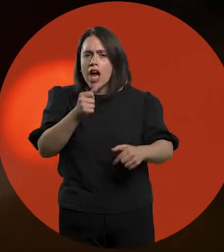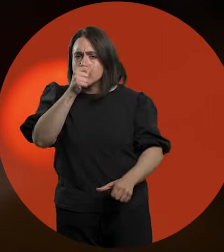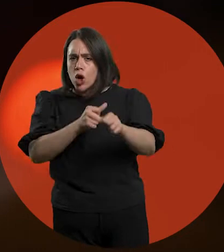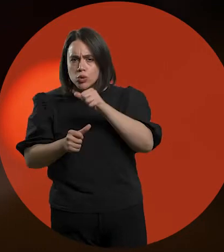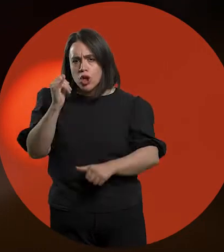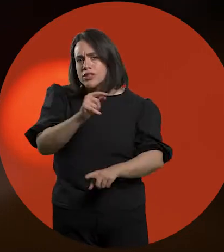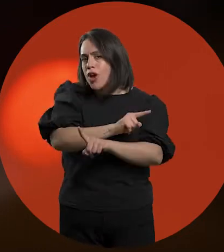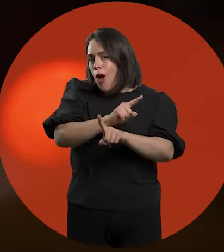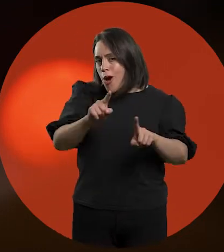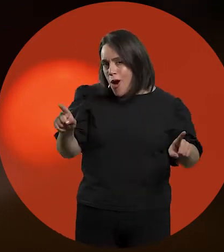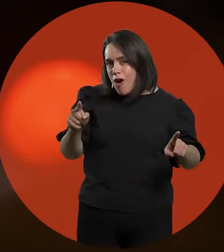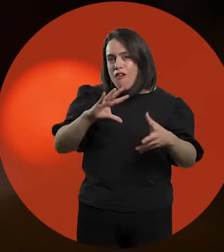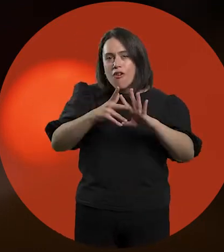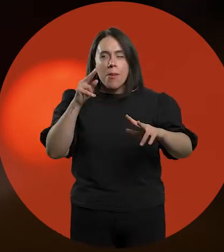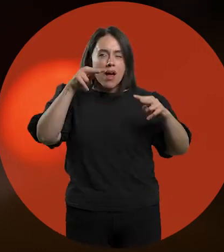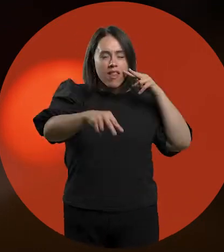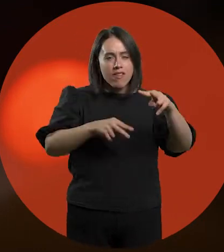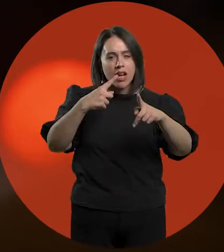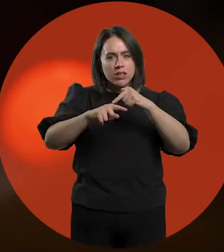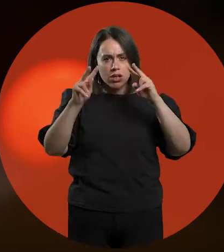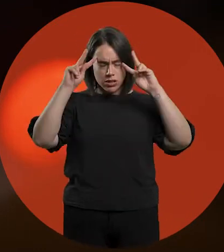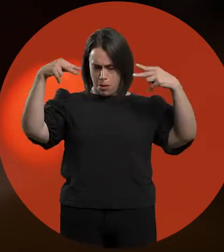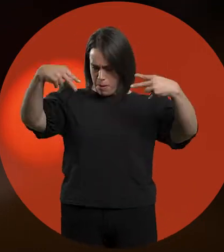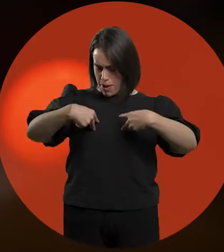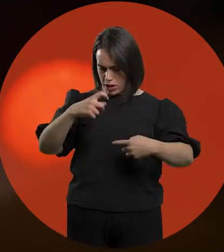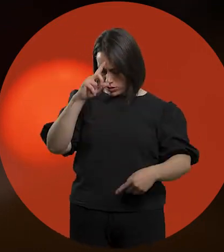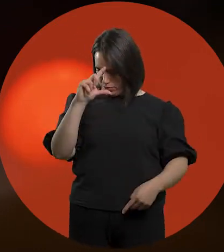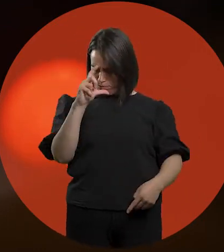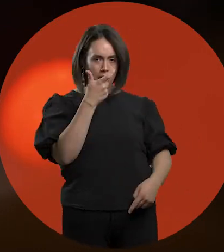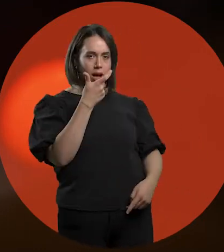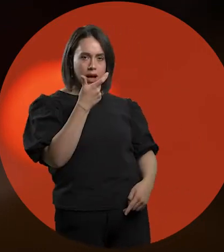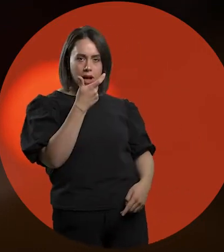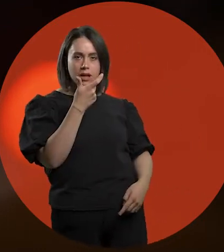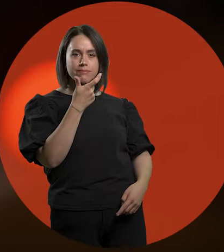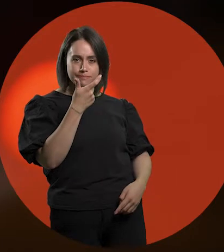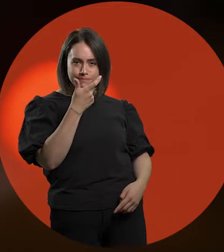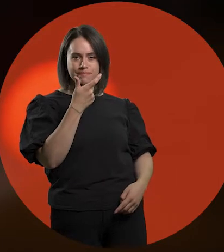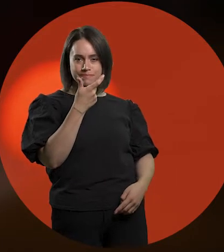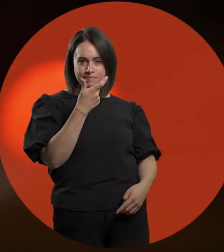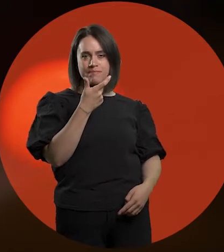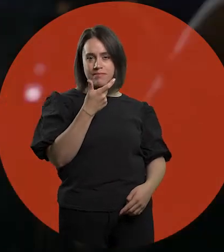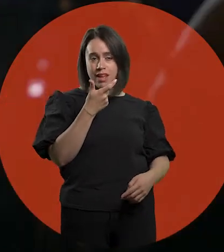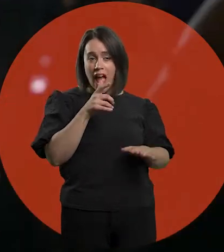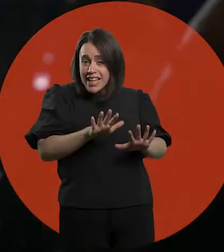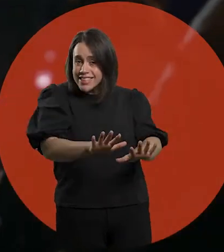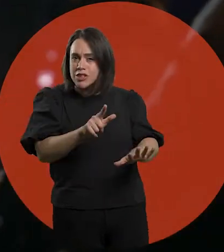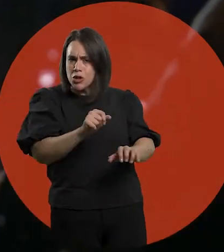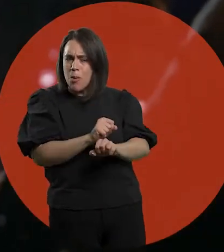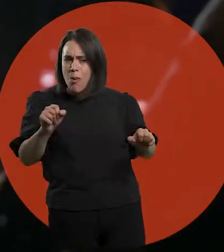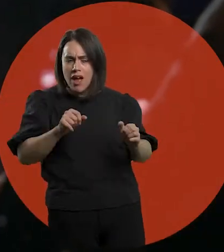Entonces, eso te hace pensar o te hace un clic que vos decís: Ahí está. Por ahí, puedo ir por acá.